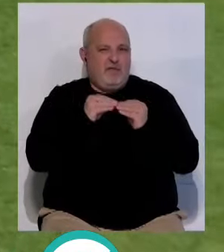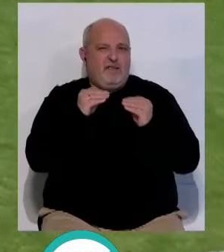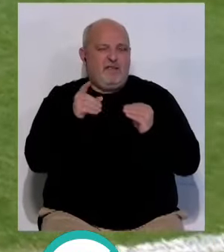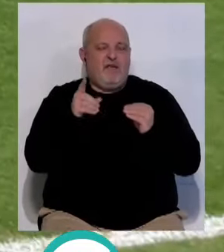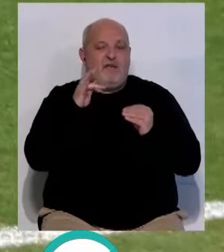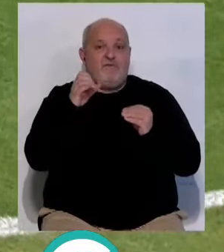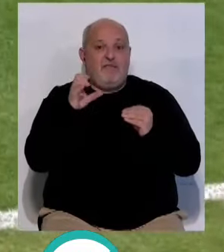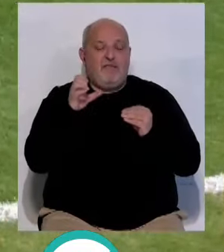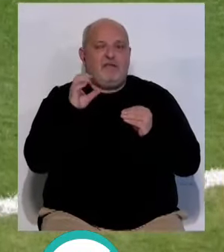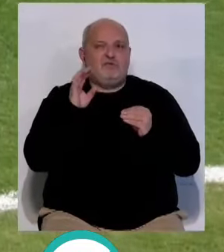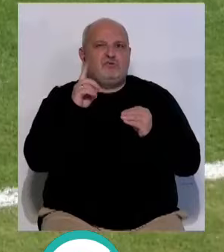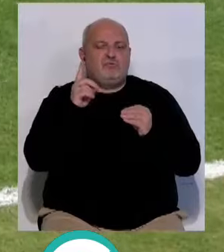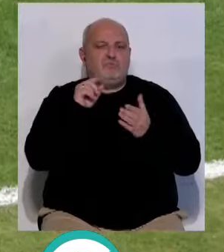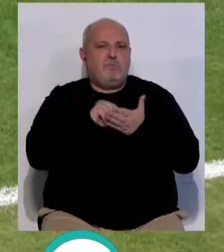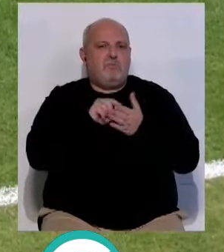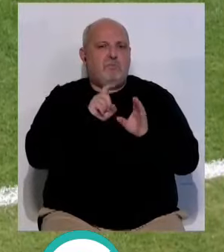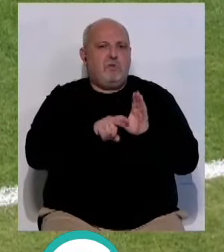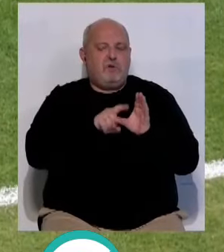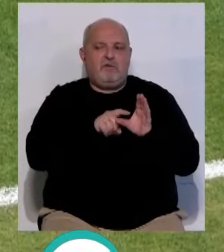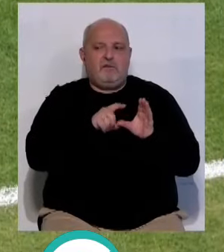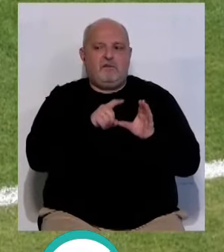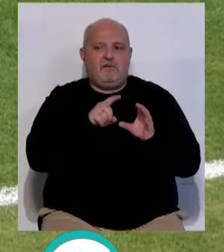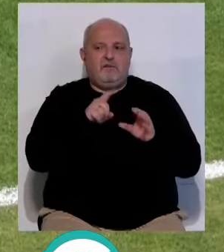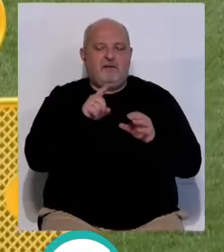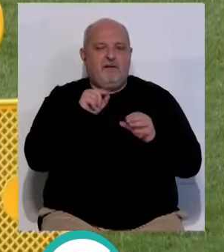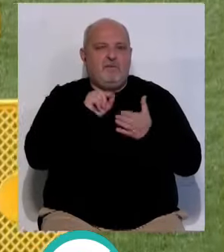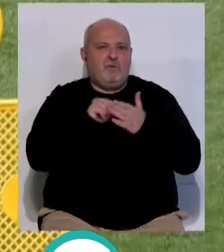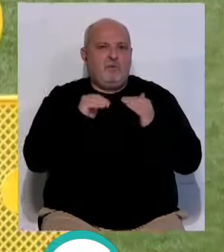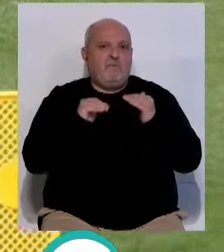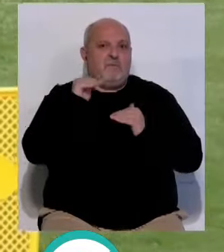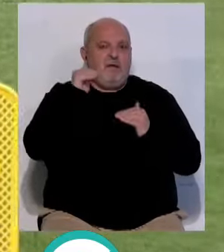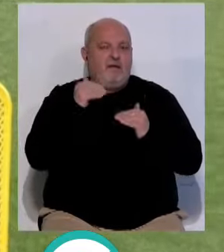emeterio con esa poca participación es de los que más ha puntuado en todo lo que va de temporada no